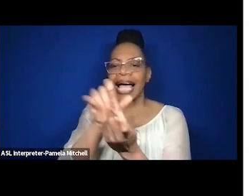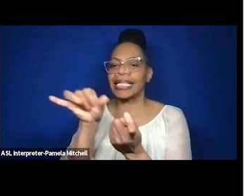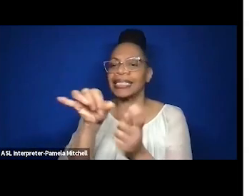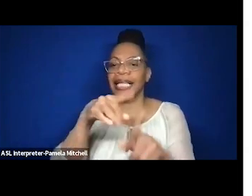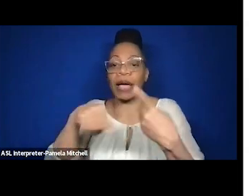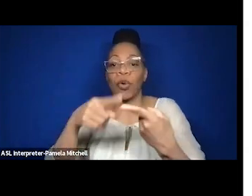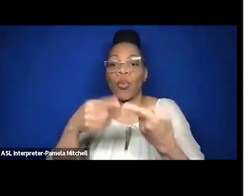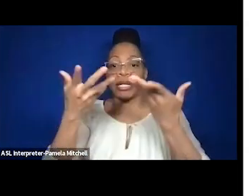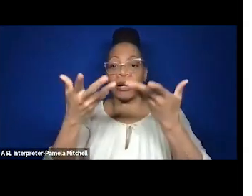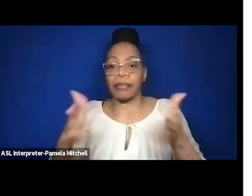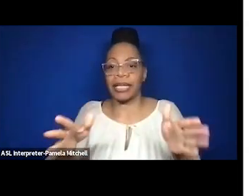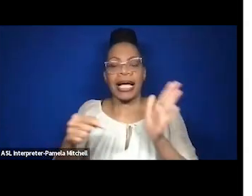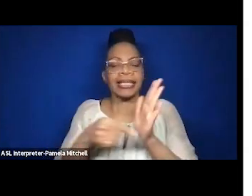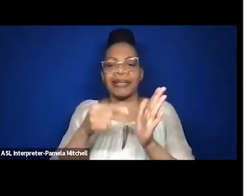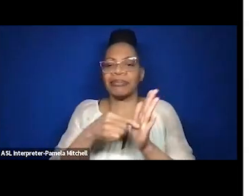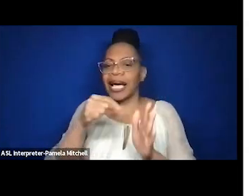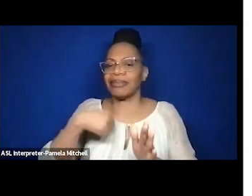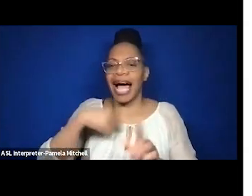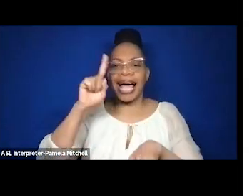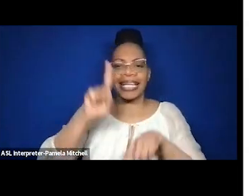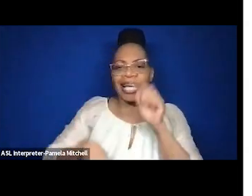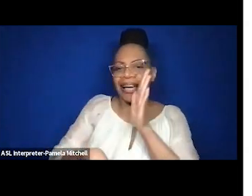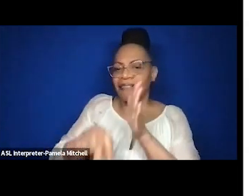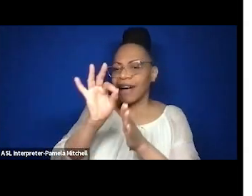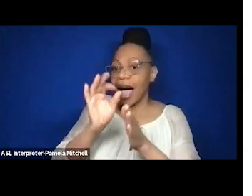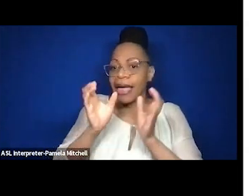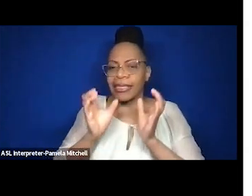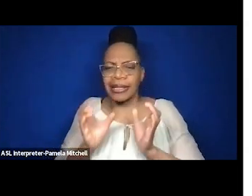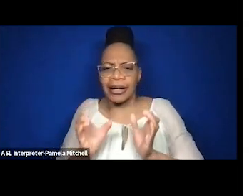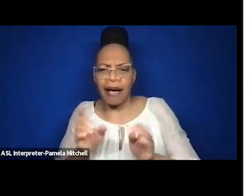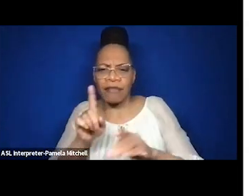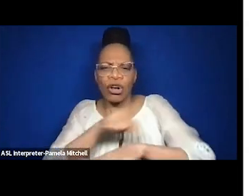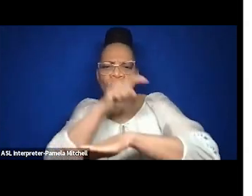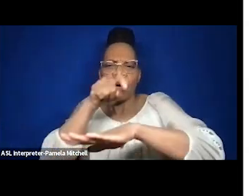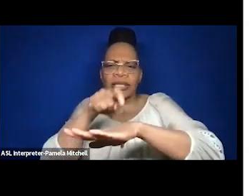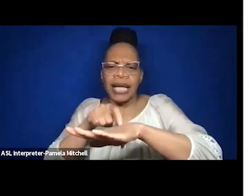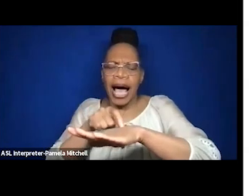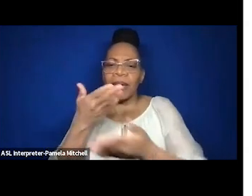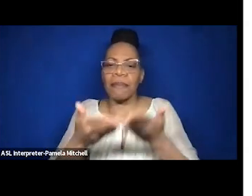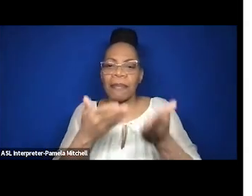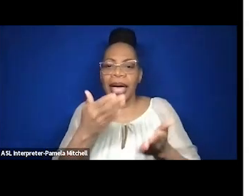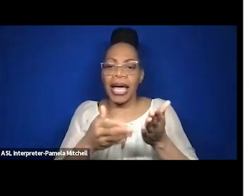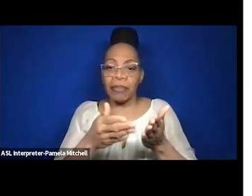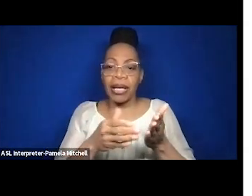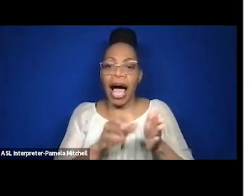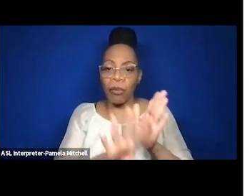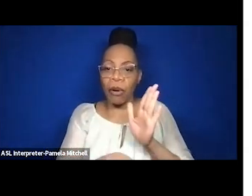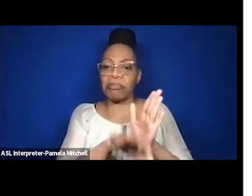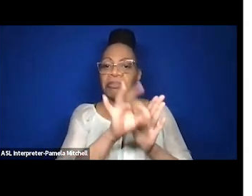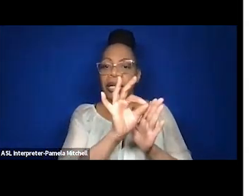A veces no puedo encontrar al cliente por un tiempo y retomo más tarde cuando estén listos para retomar.